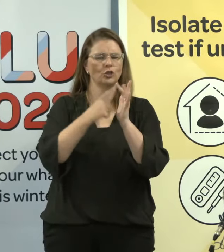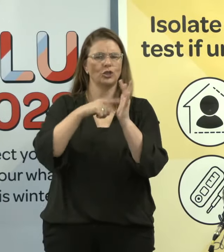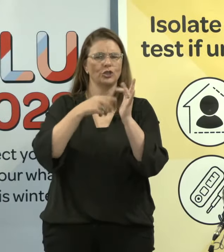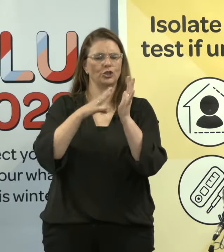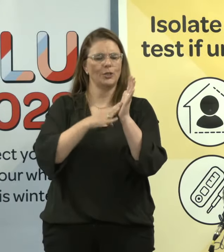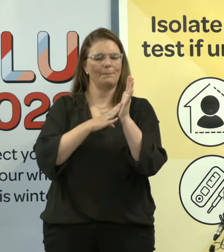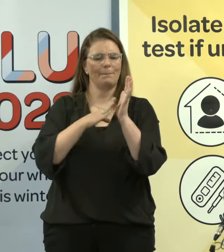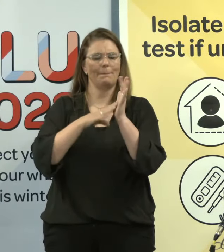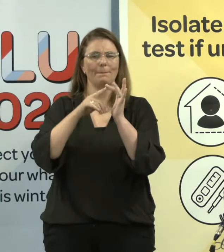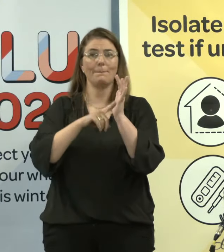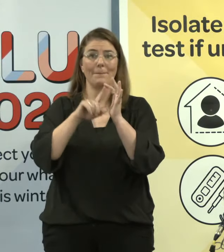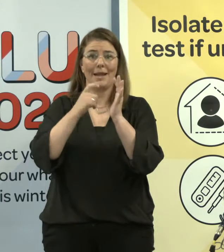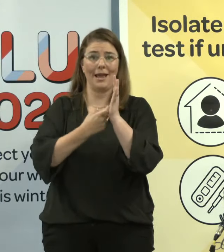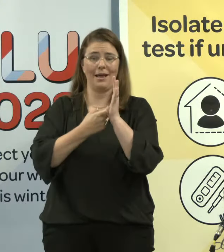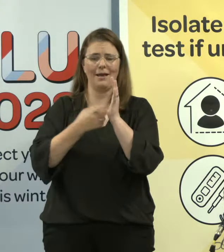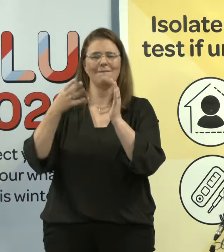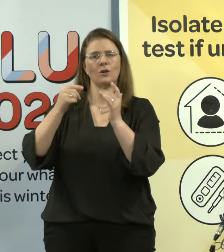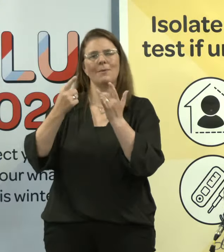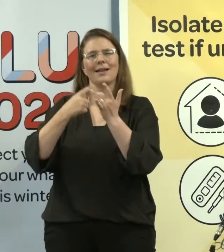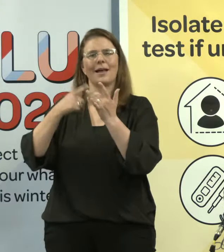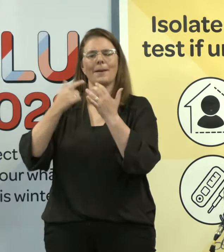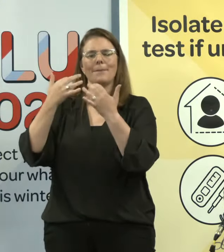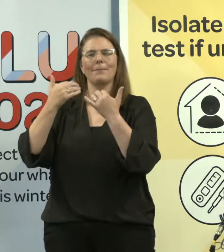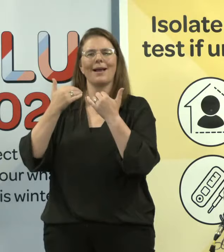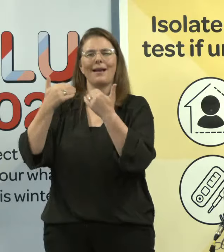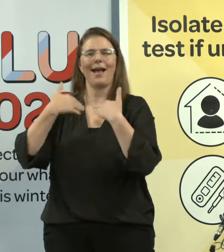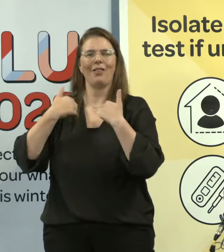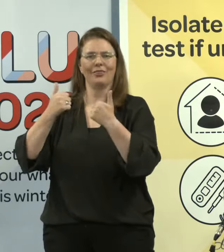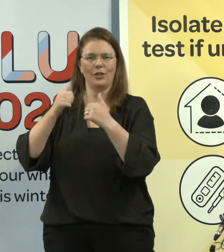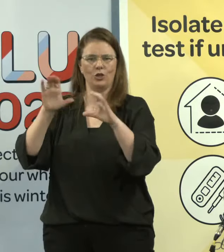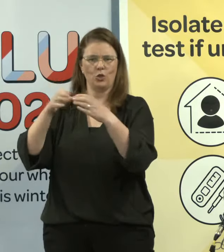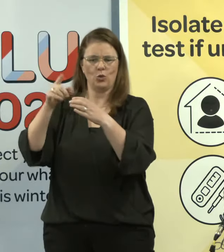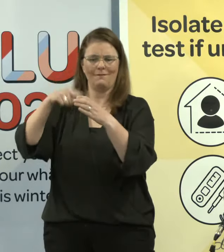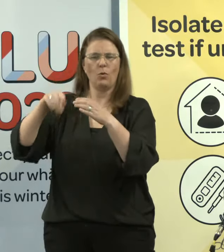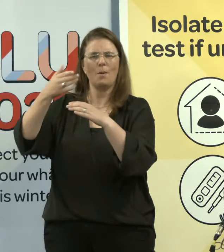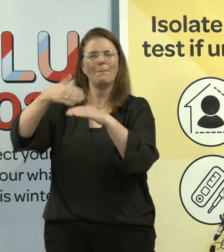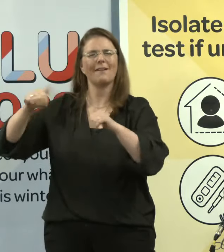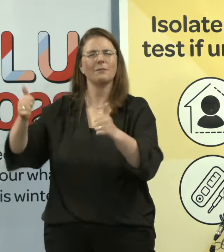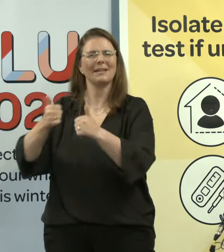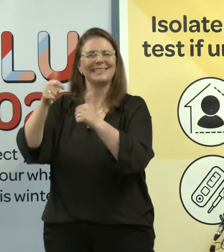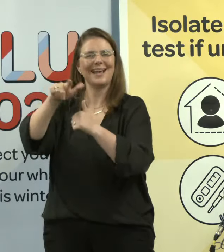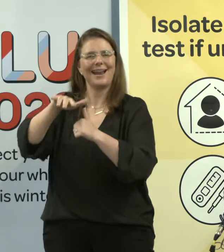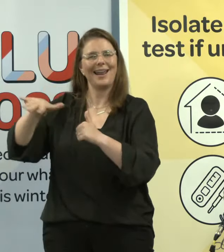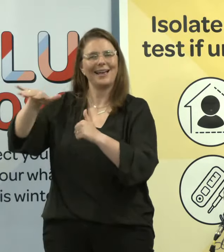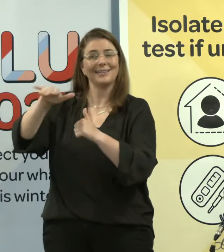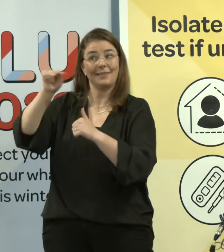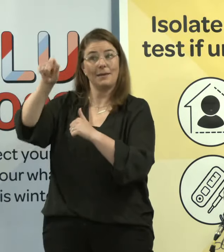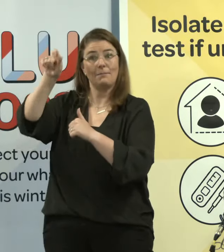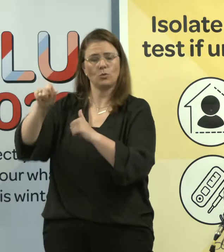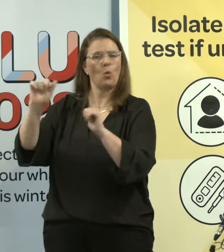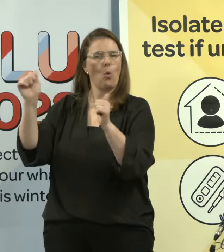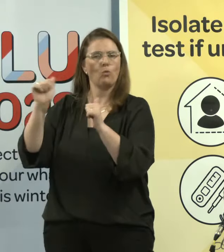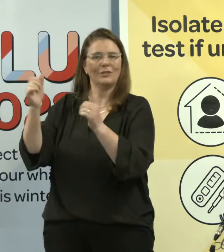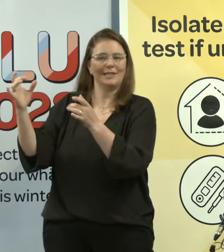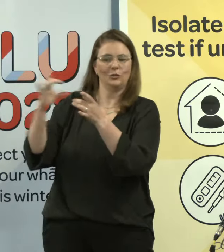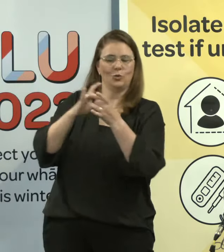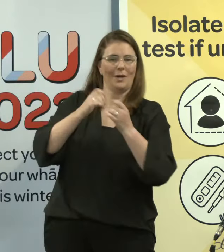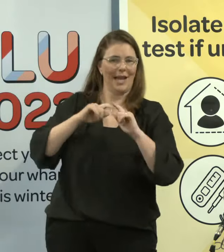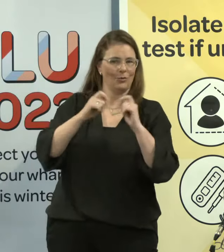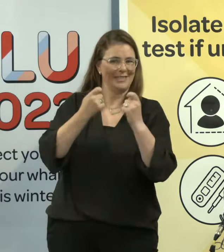konei ahau mo etahi atu e wha